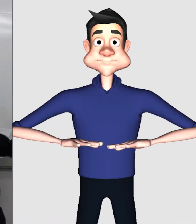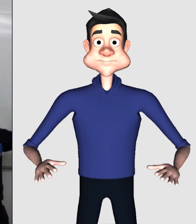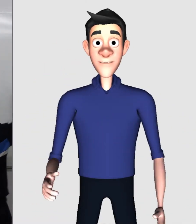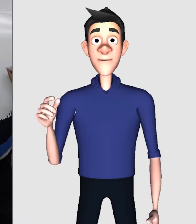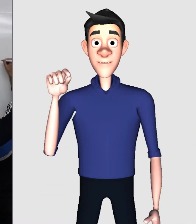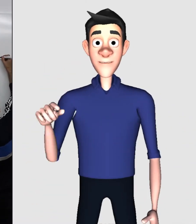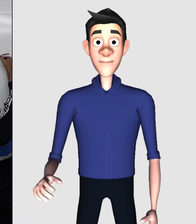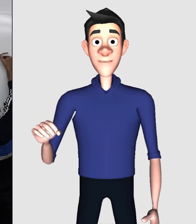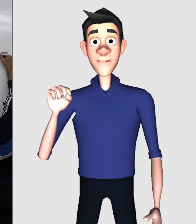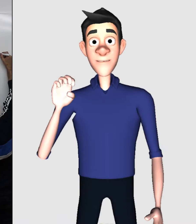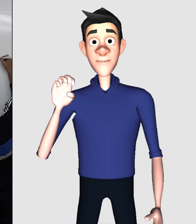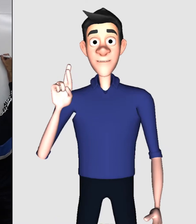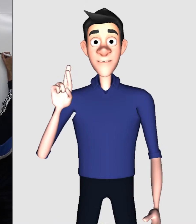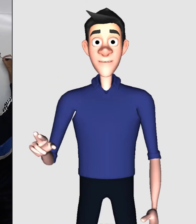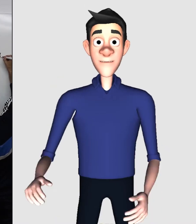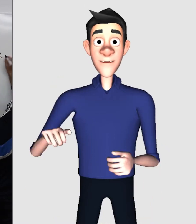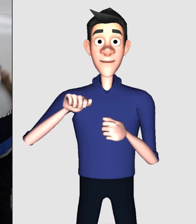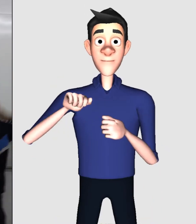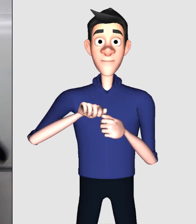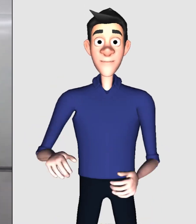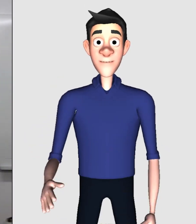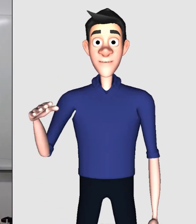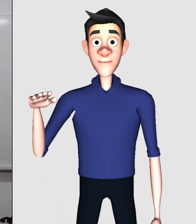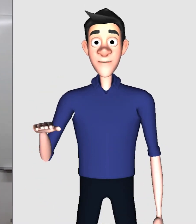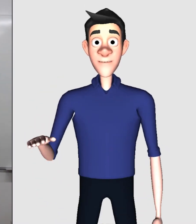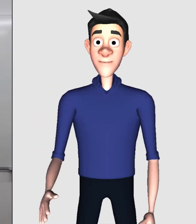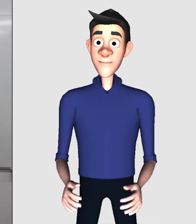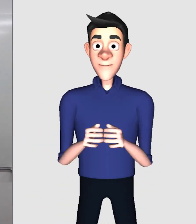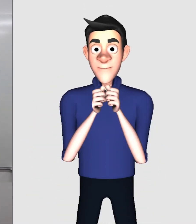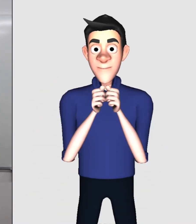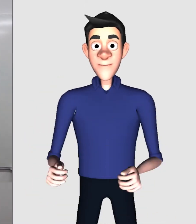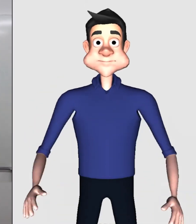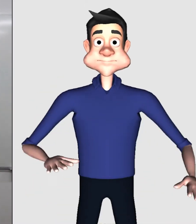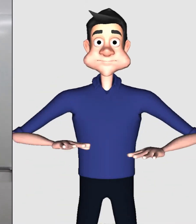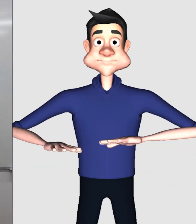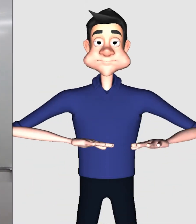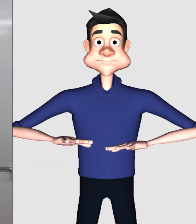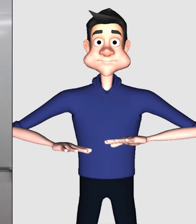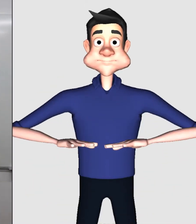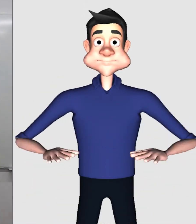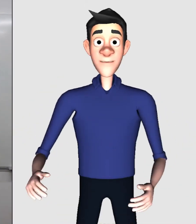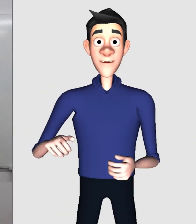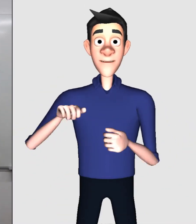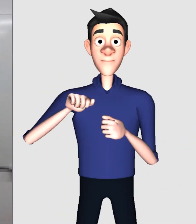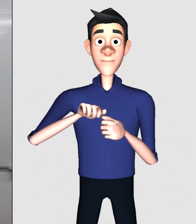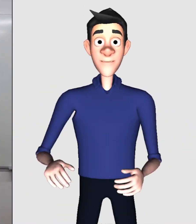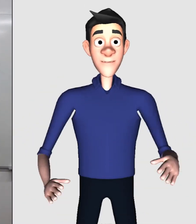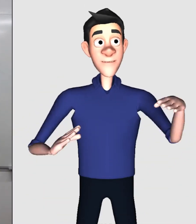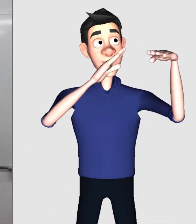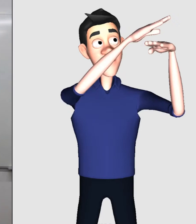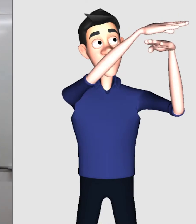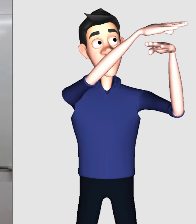Se pensarmos o x aqui em baixo Ele não é simplesmente igual à x1 ou x2